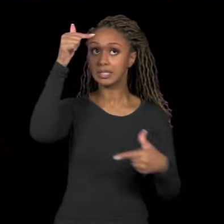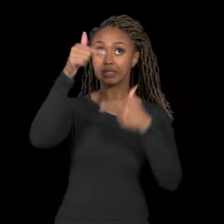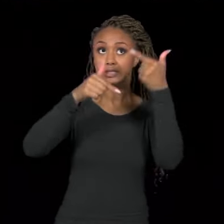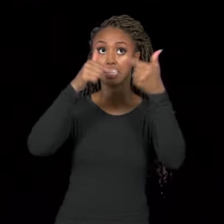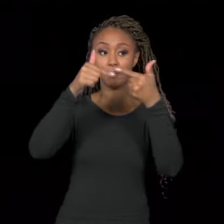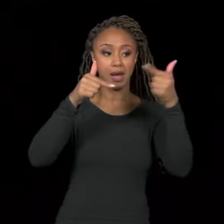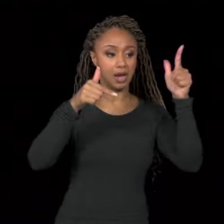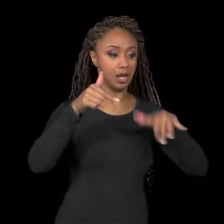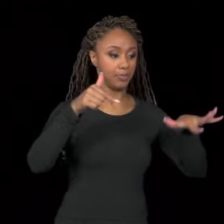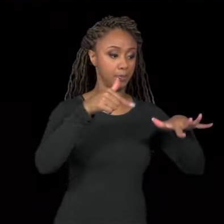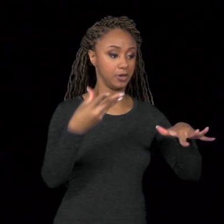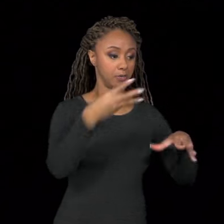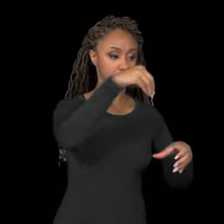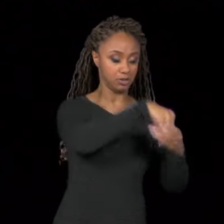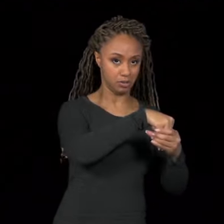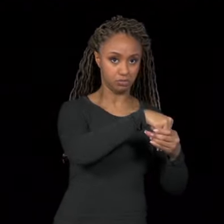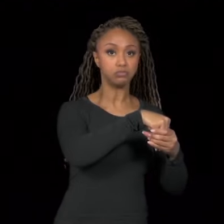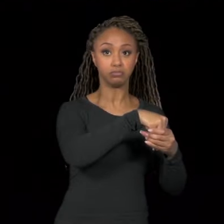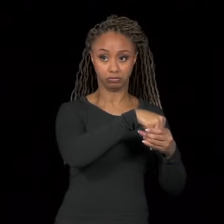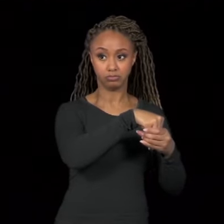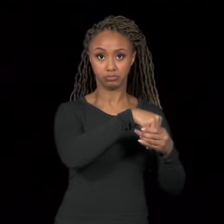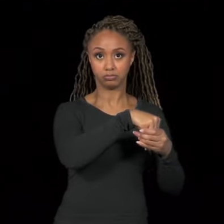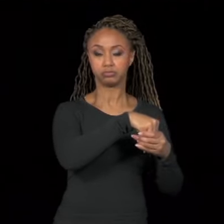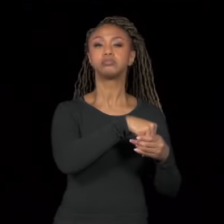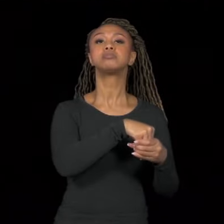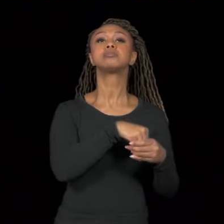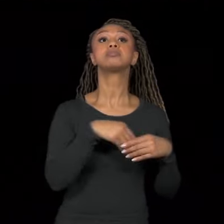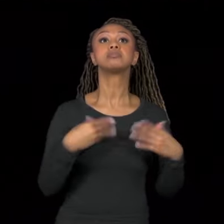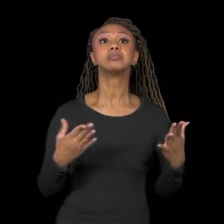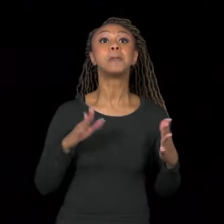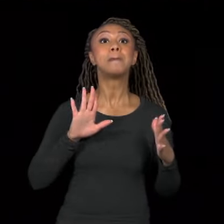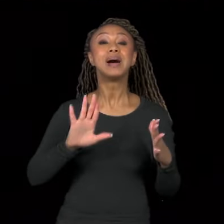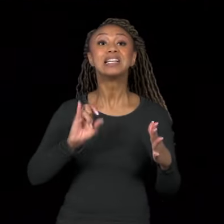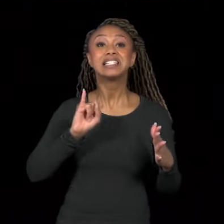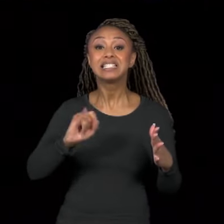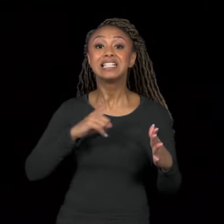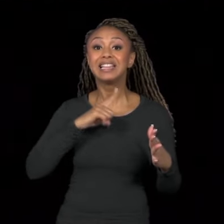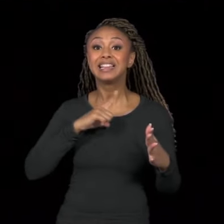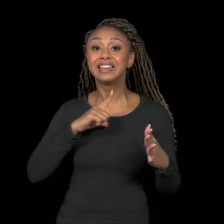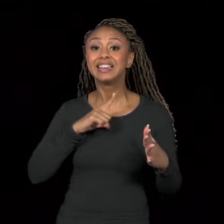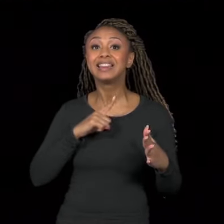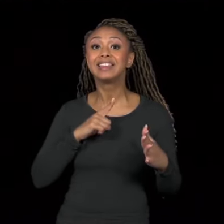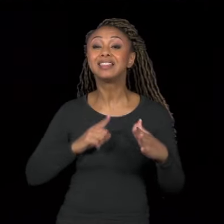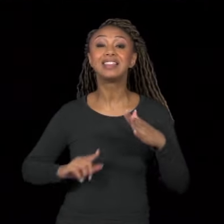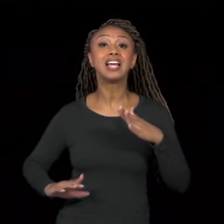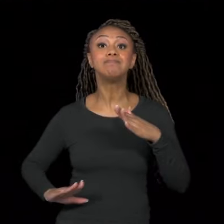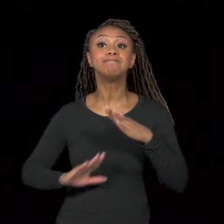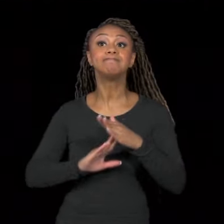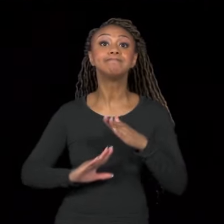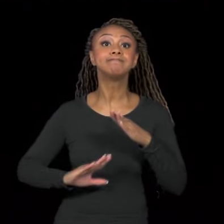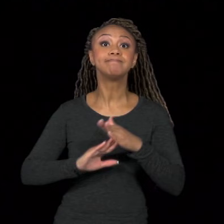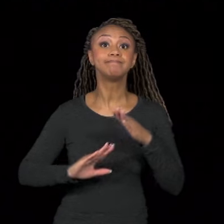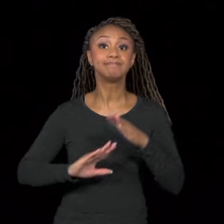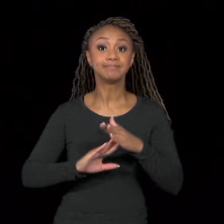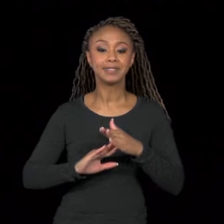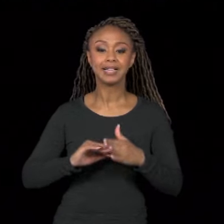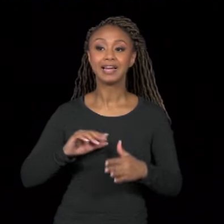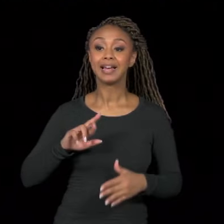EU TENHO UMA RESTRIÇÃO TOTAL, É OBRIGATÓRIO QUE O FUNCIONÁRIO ESTEJA CADASTRADO EM UM